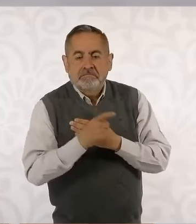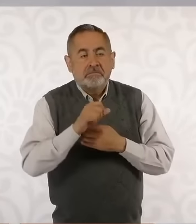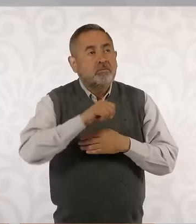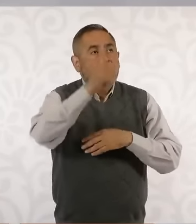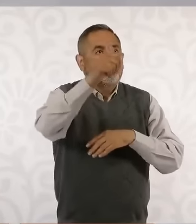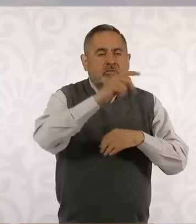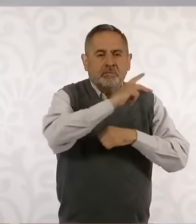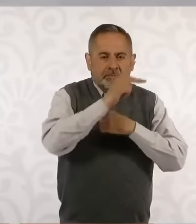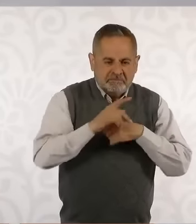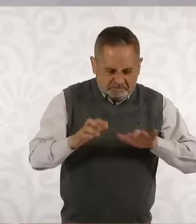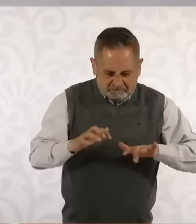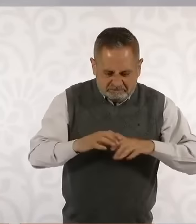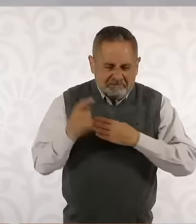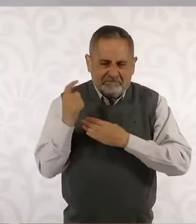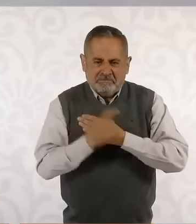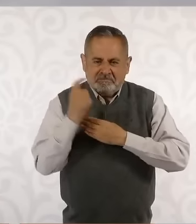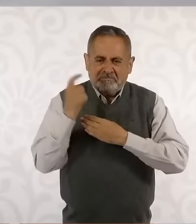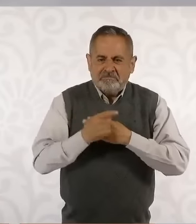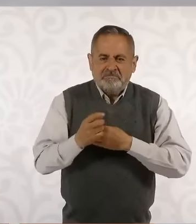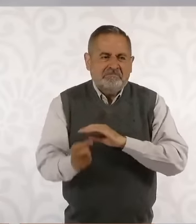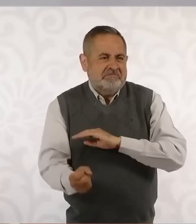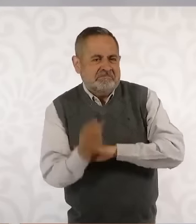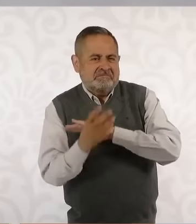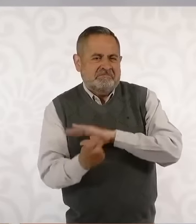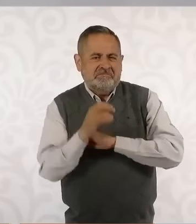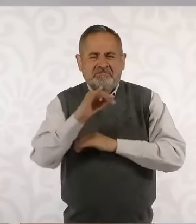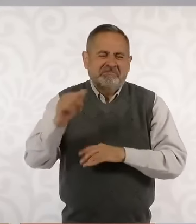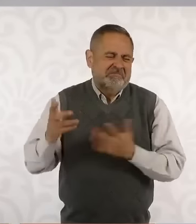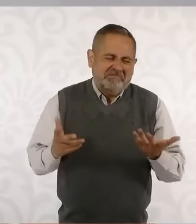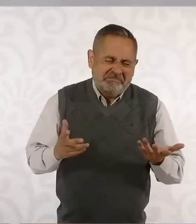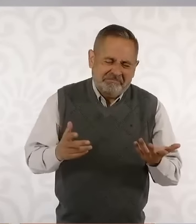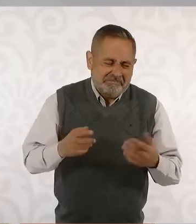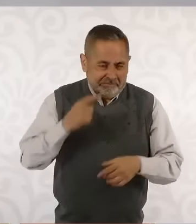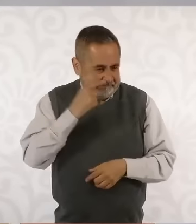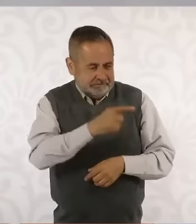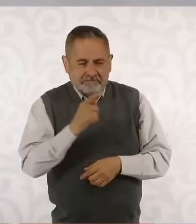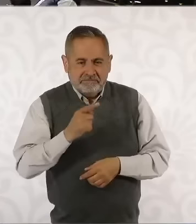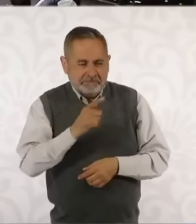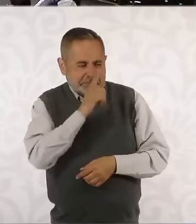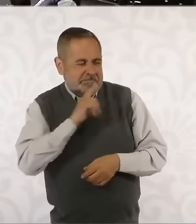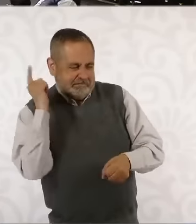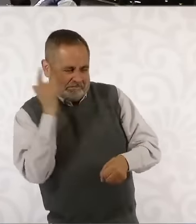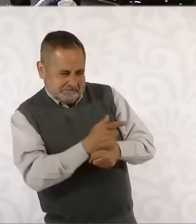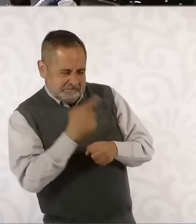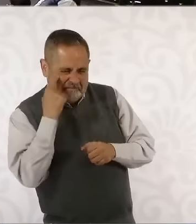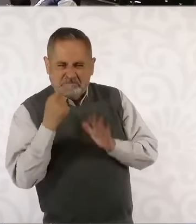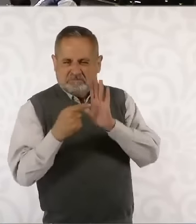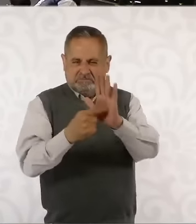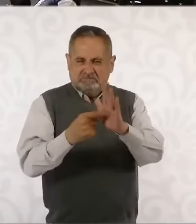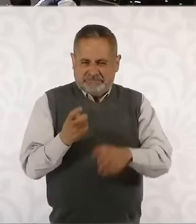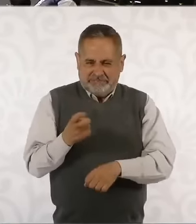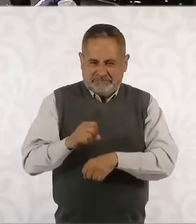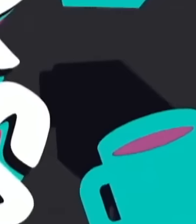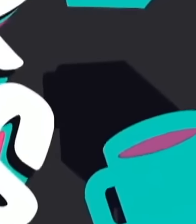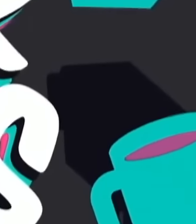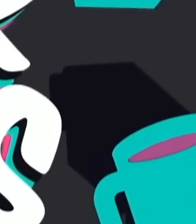medios de comunicación y prensa. Veamos el video del detector de mentiras de esta semana.